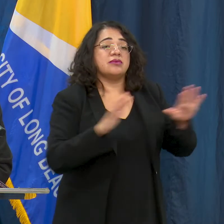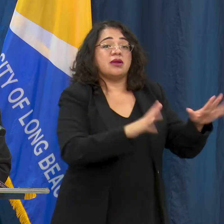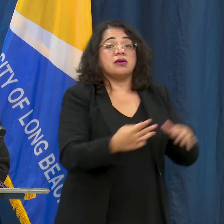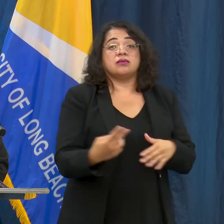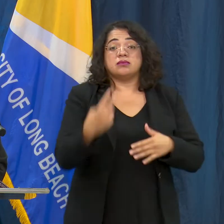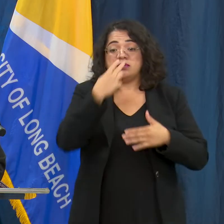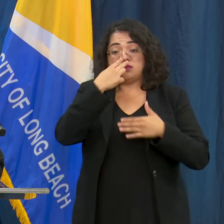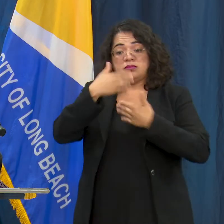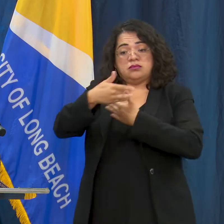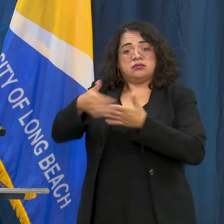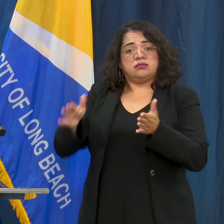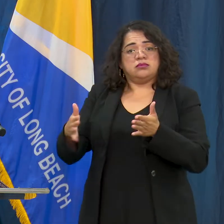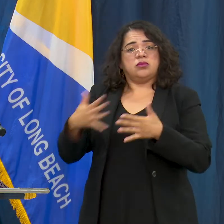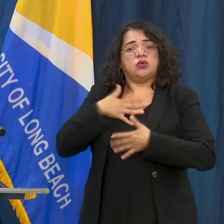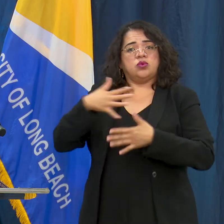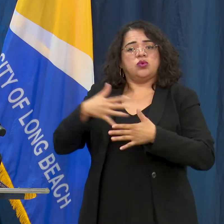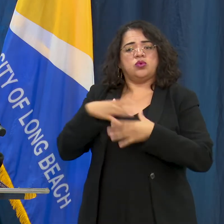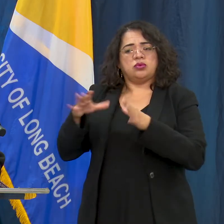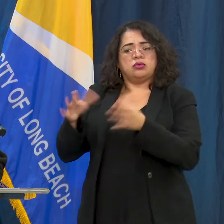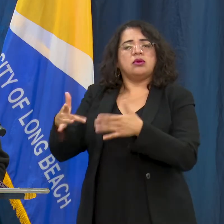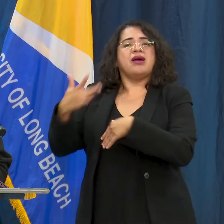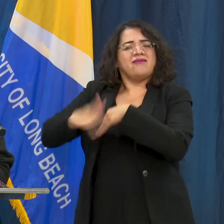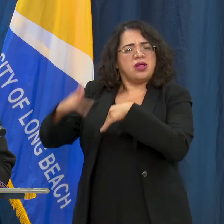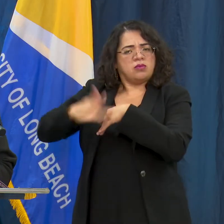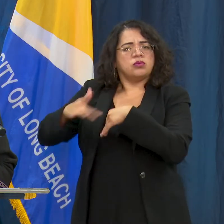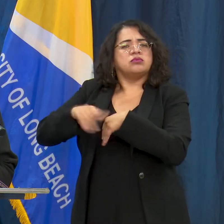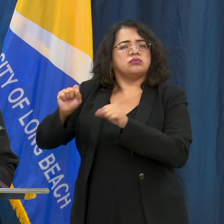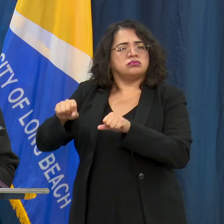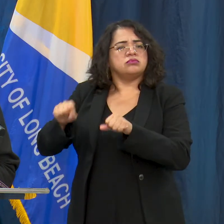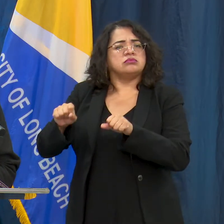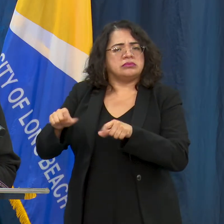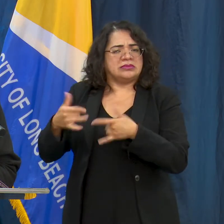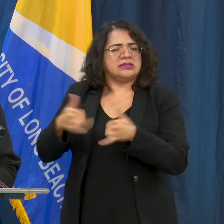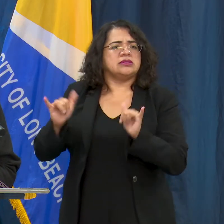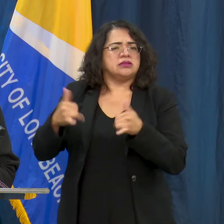en dos saludable z-- y cómo pueden ver en la quinta imagine nuestras comas